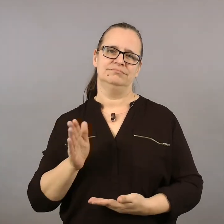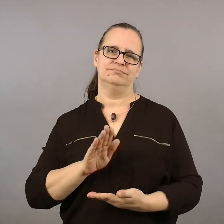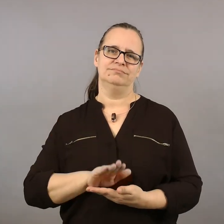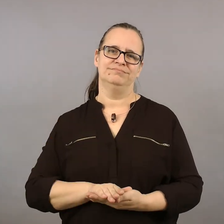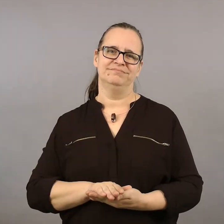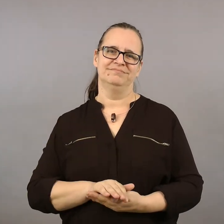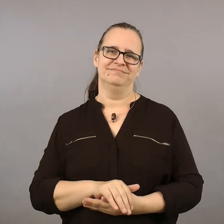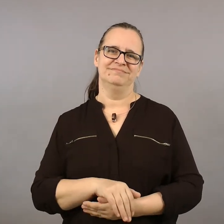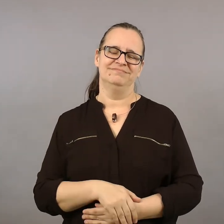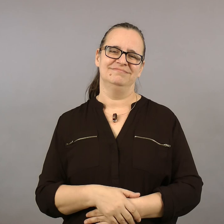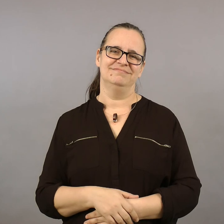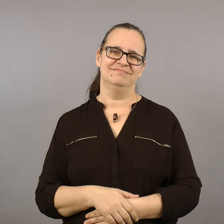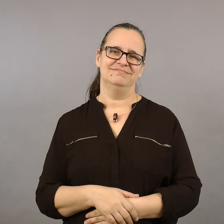Amen!